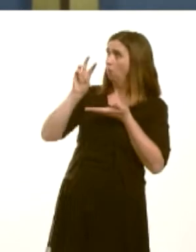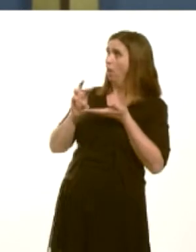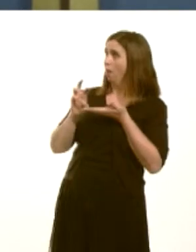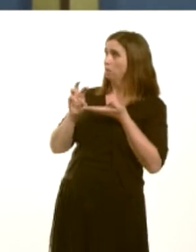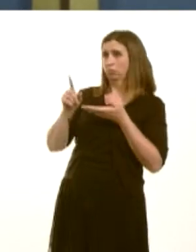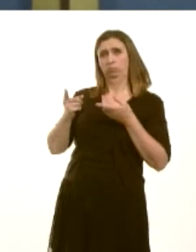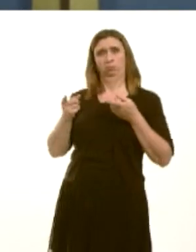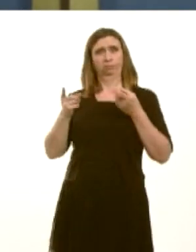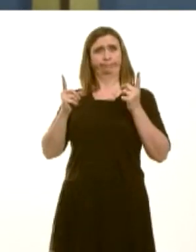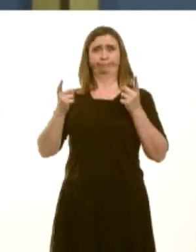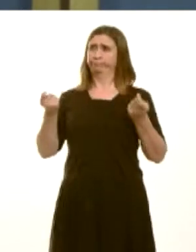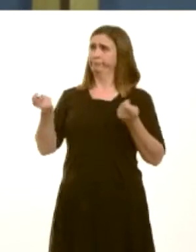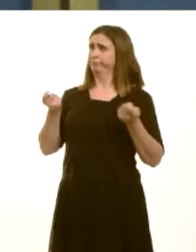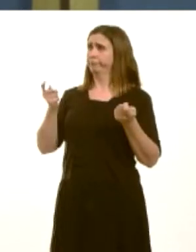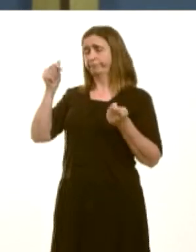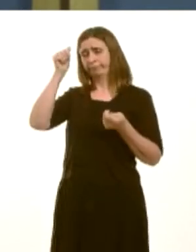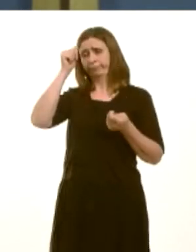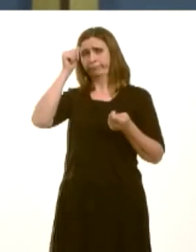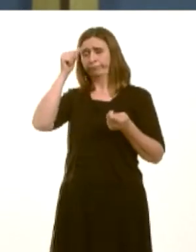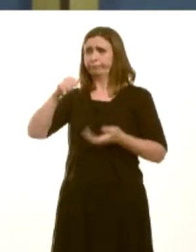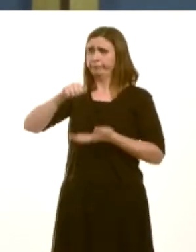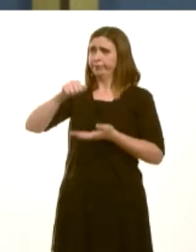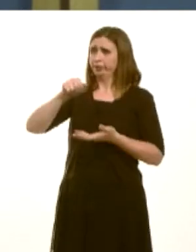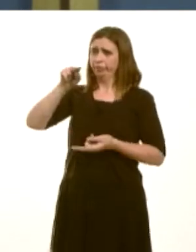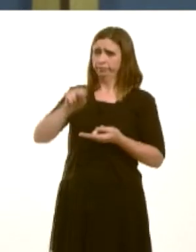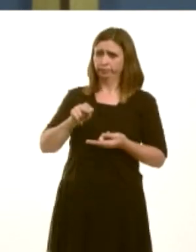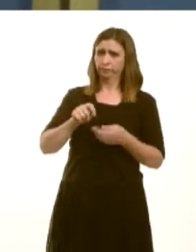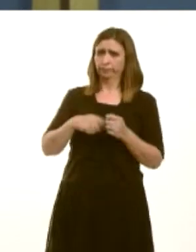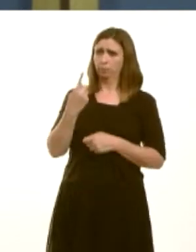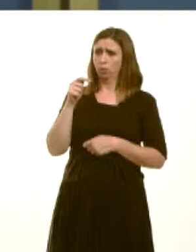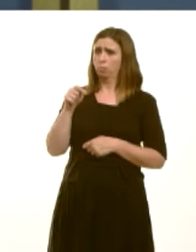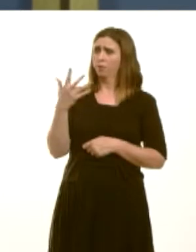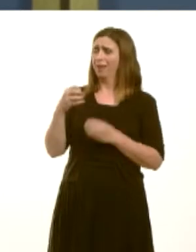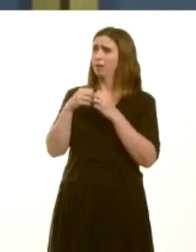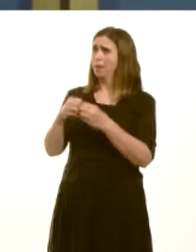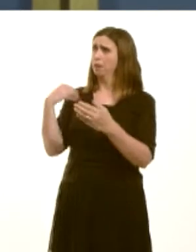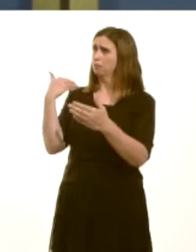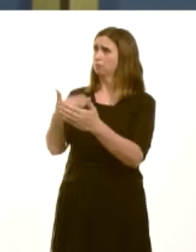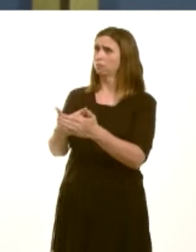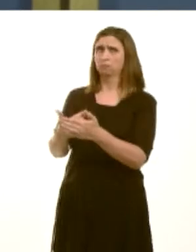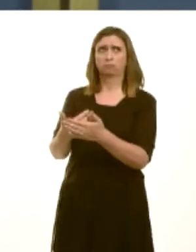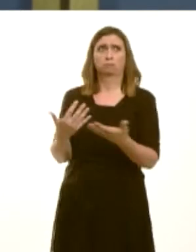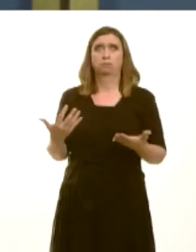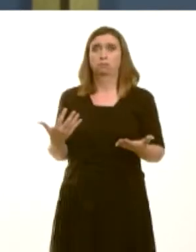o £1.5 biliwn, ac yn fy marn i, mae hynnyín rhannol gyfrifol am ddal y genedl yn Ùl.